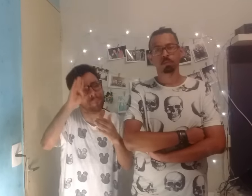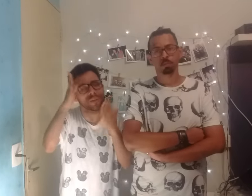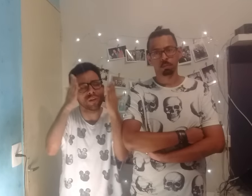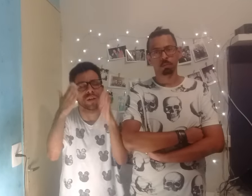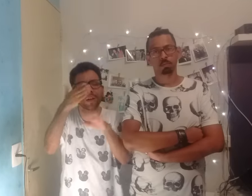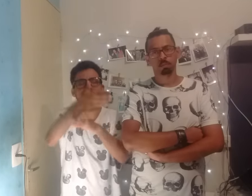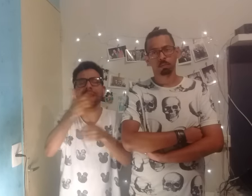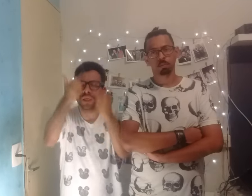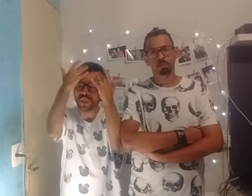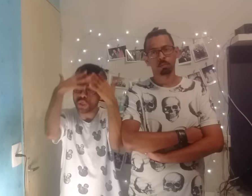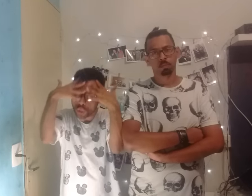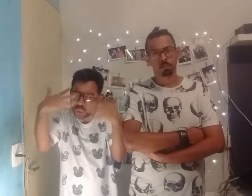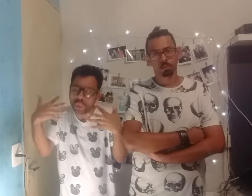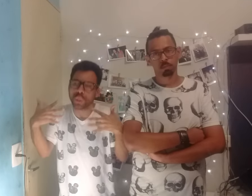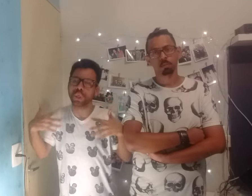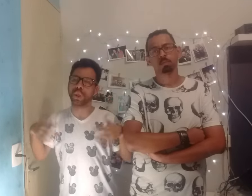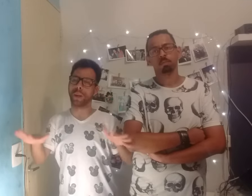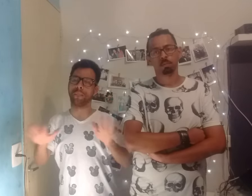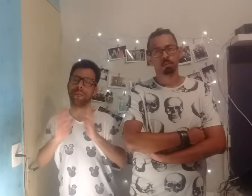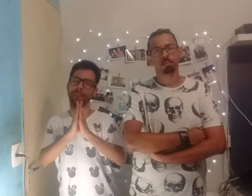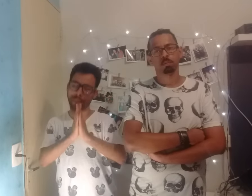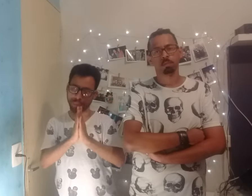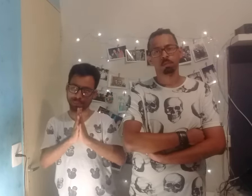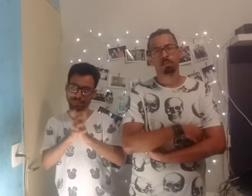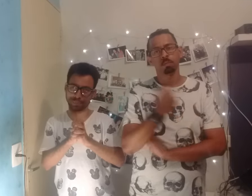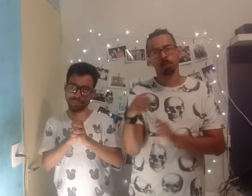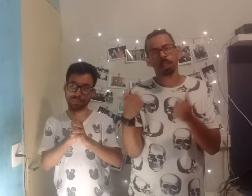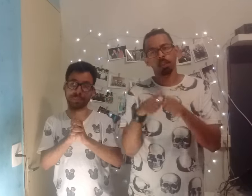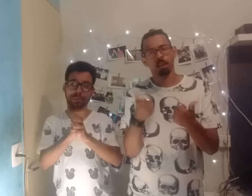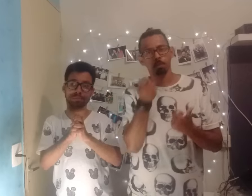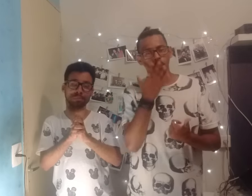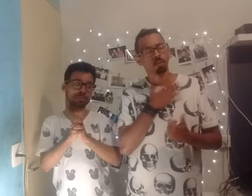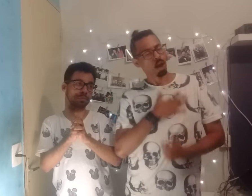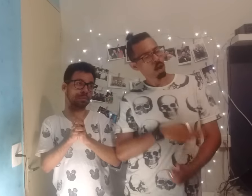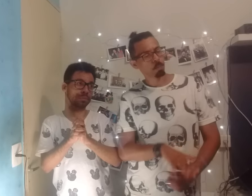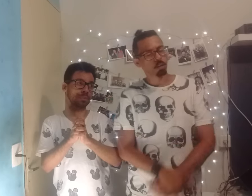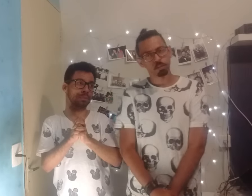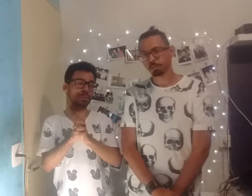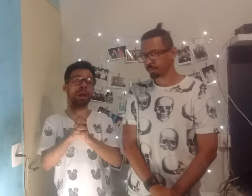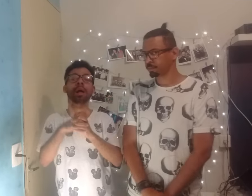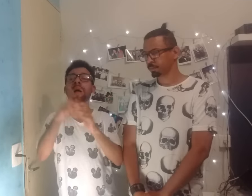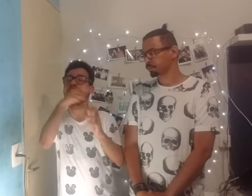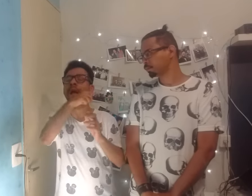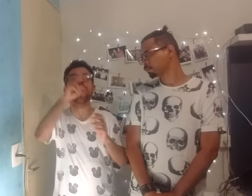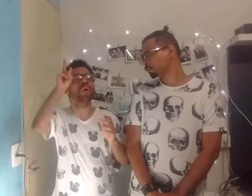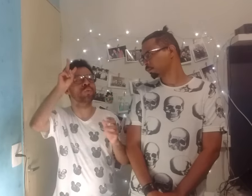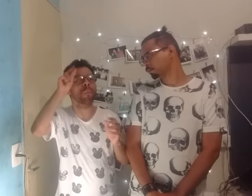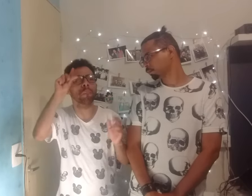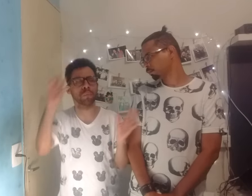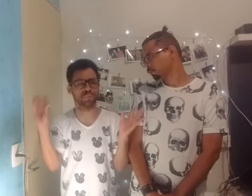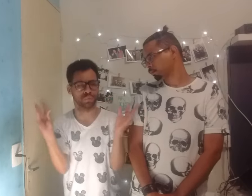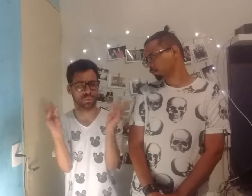entra PSICÓLOGA É NORMAL! POR FAVOR! Está calma ! ele pouco história explica!